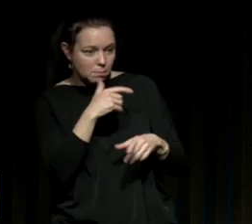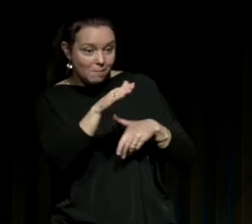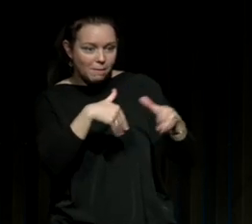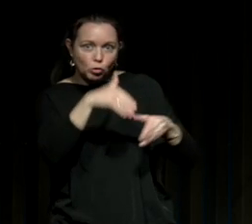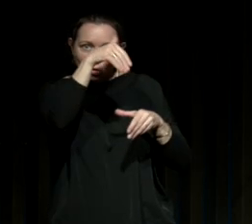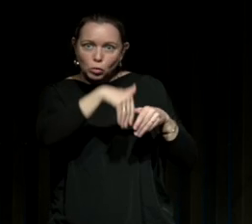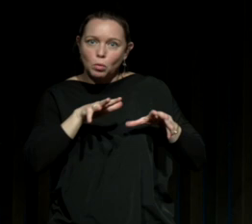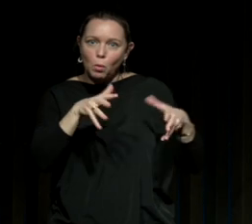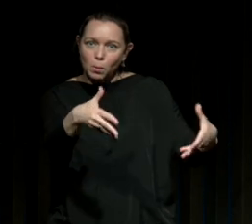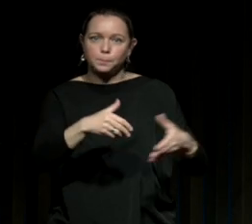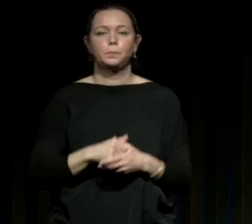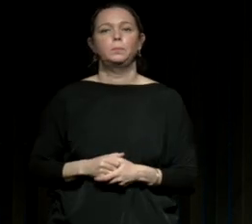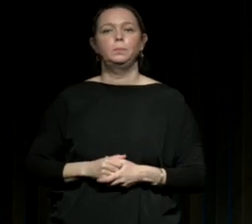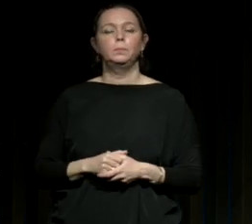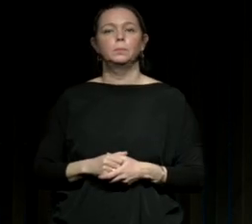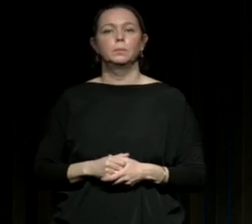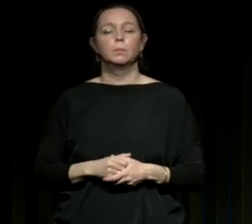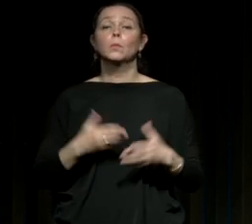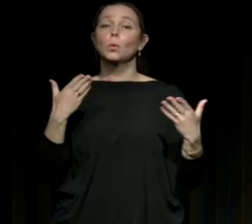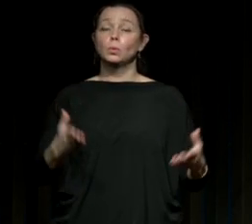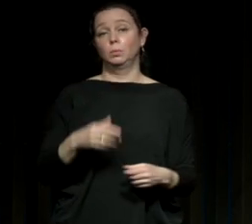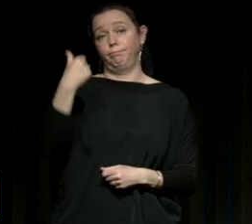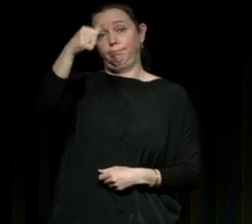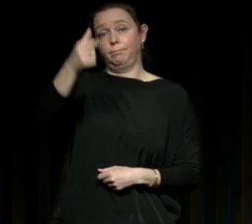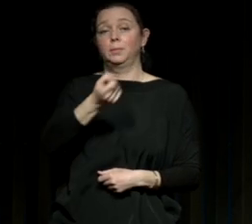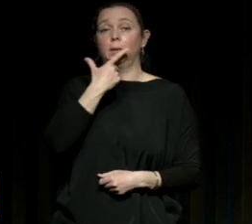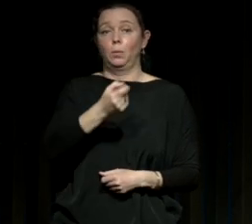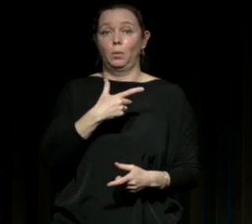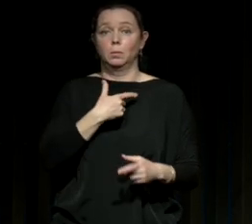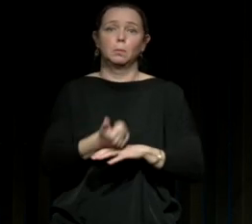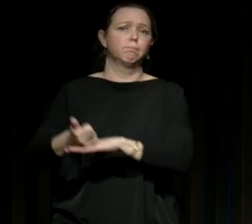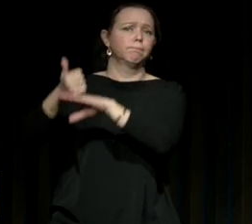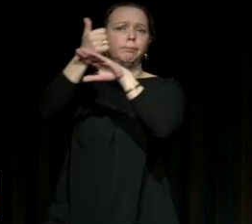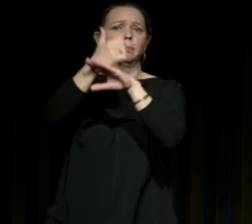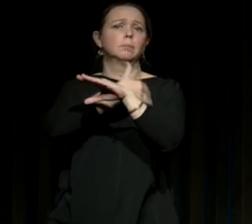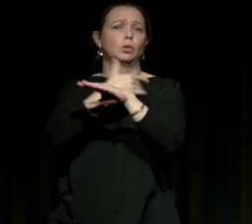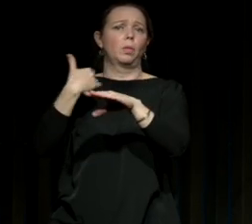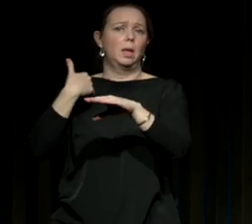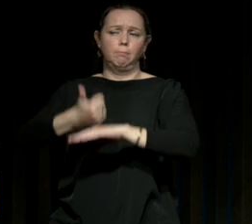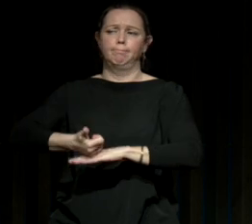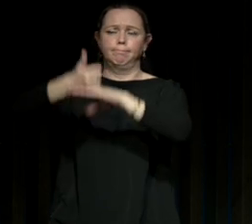au jour d'aujourd'hui on a un seul médicament et la haute autorité de santé ne conseille pas